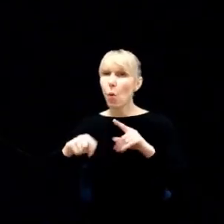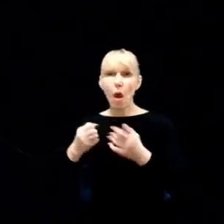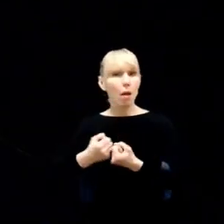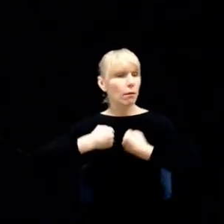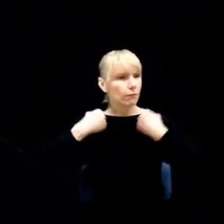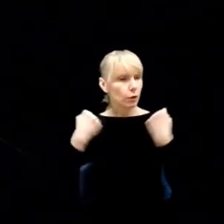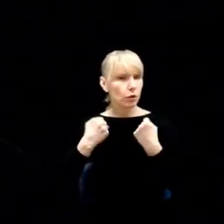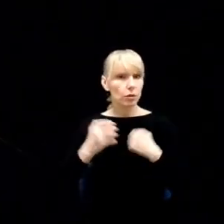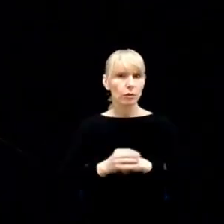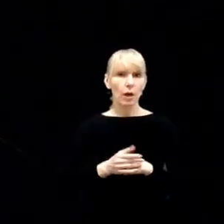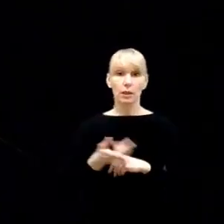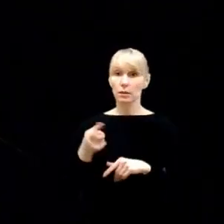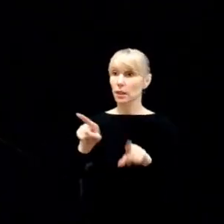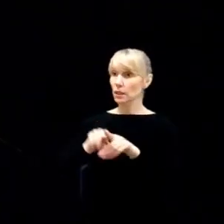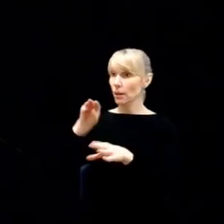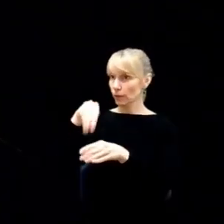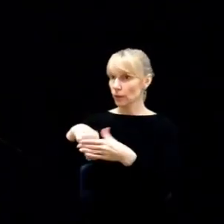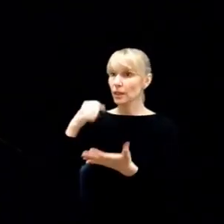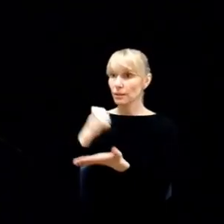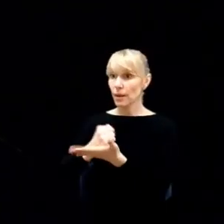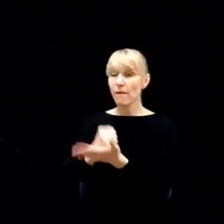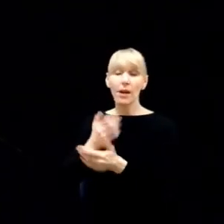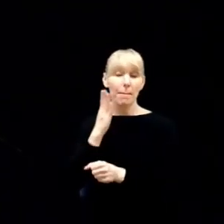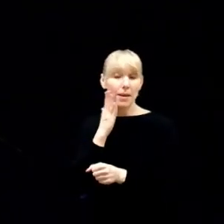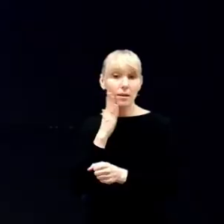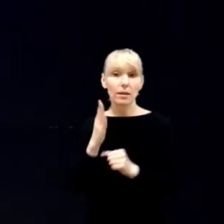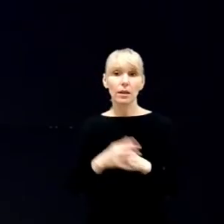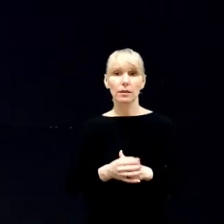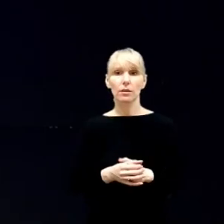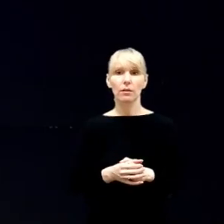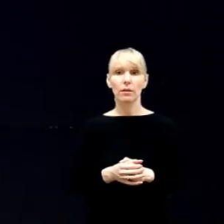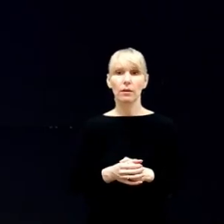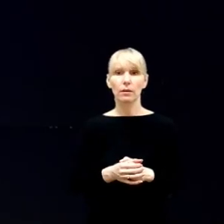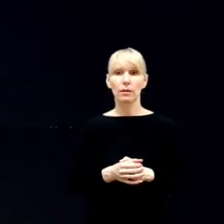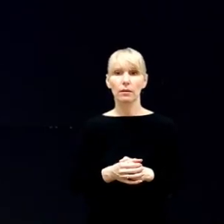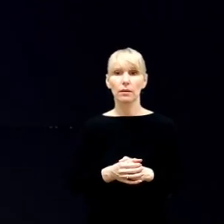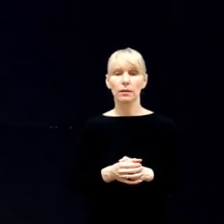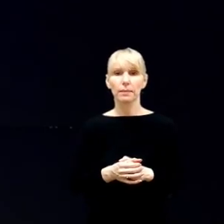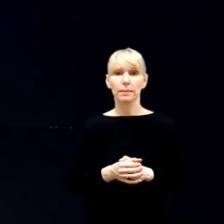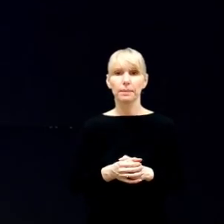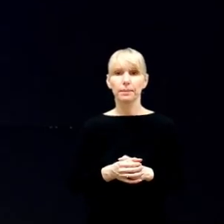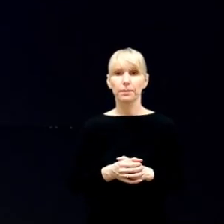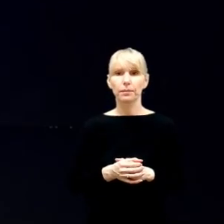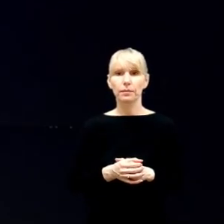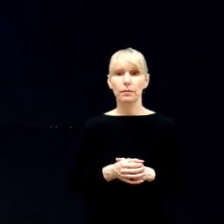To jest ten drugi powód. Dlatego, że właśnie polityka mieszkaniowa jest w tej chwili w istotnym